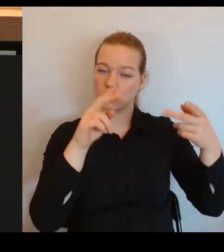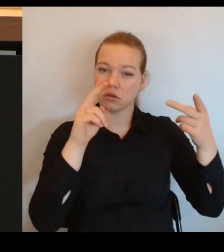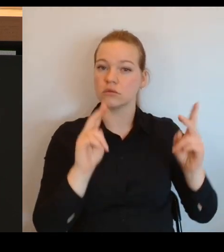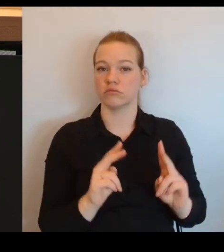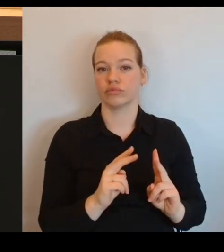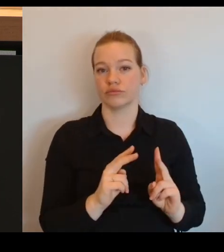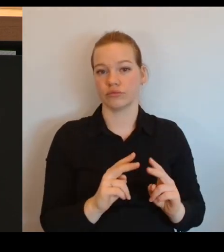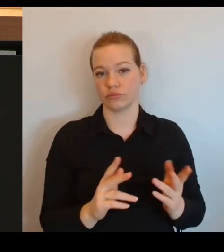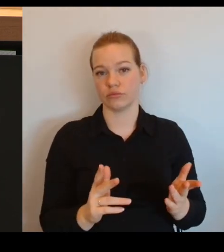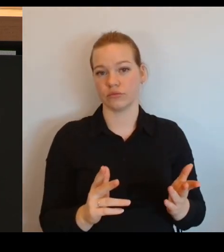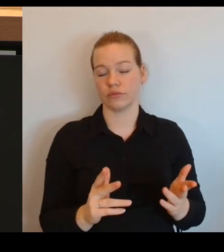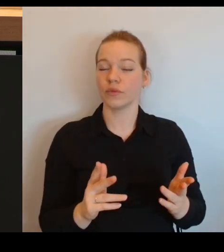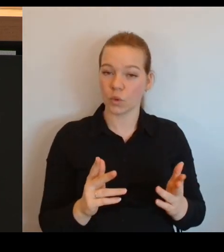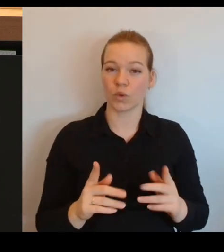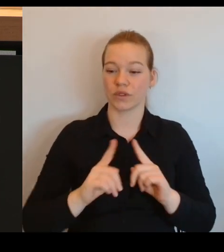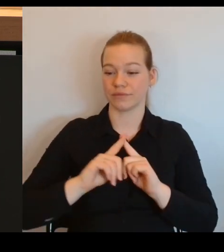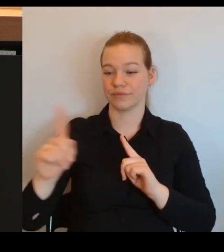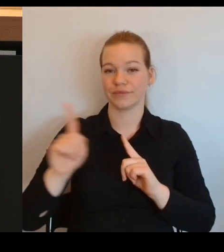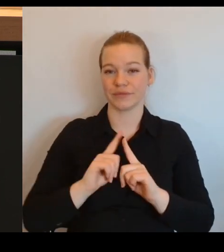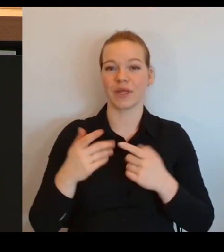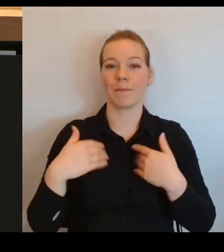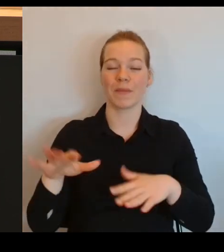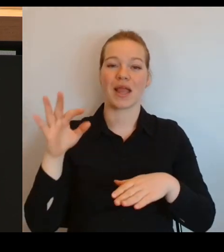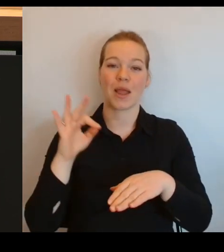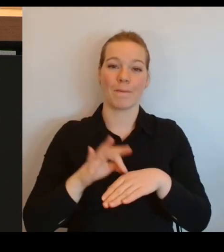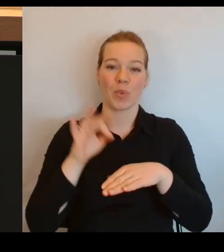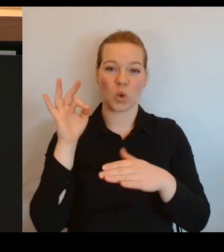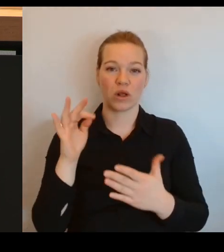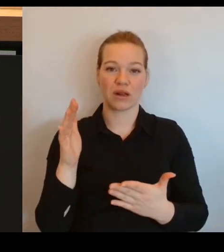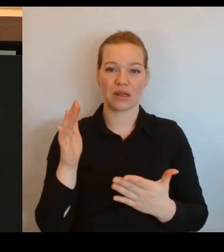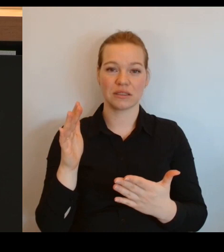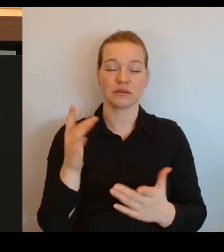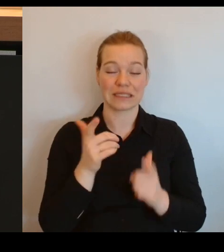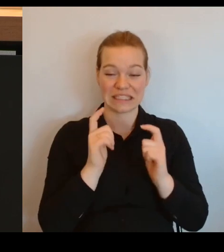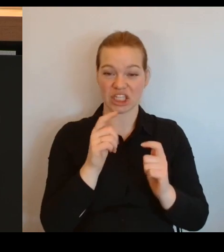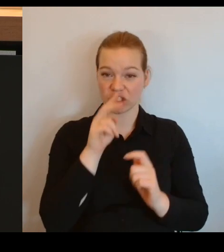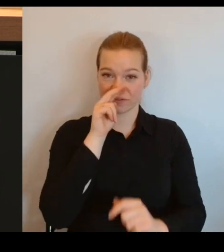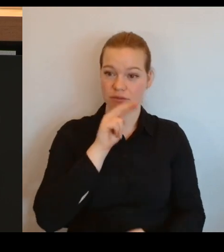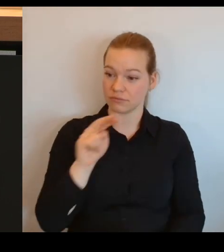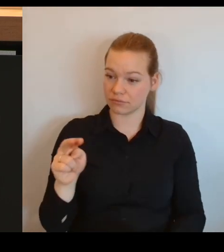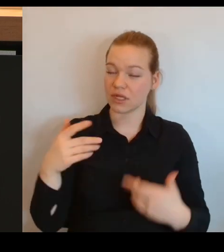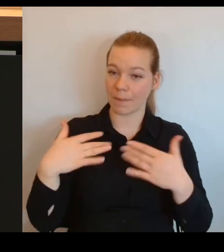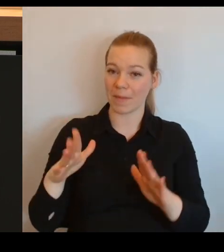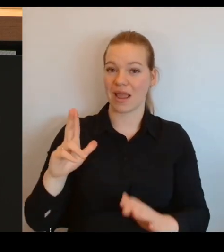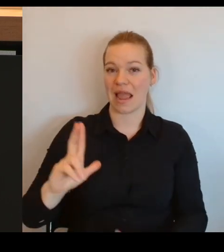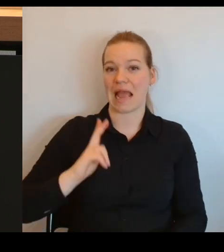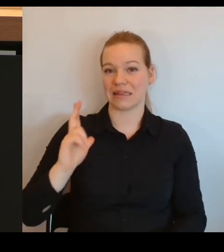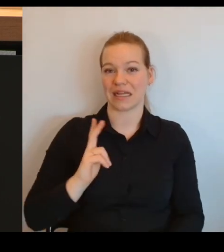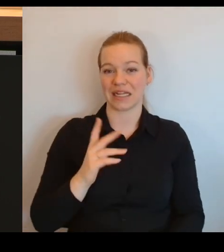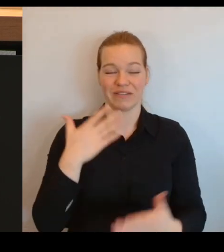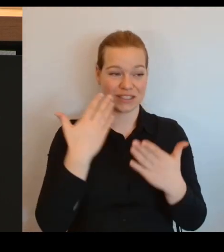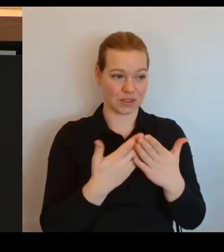in Ihrem Koalitionsvertrag versprochen attraktiver. Das sollte also ganz auch in Ihrem Sinne sein, meine Damen und Herren.